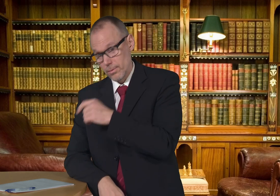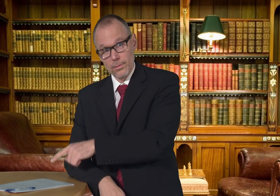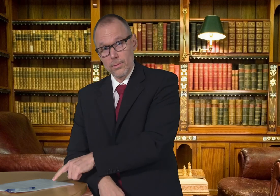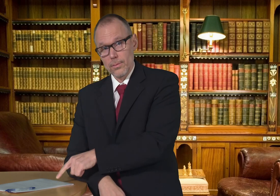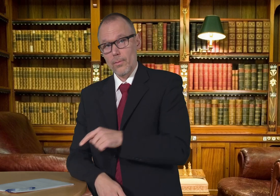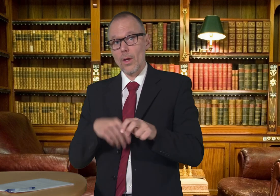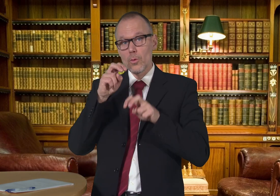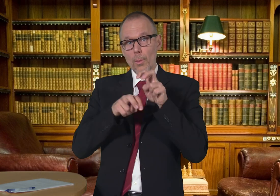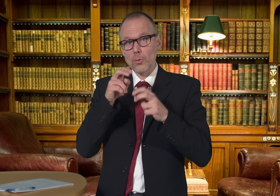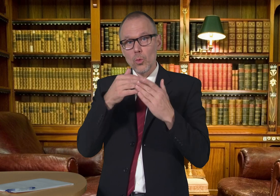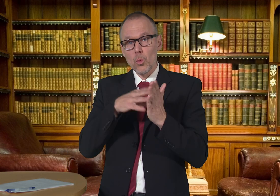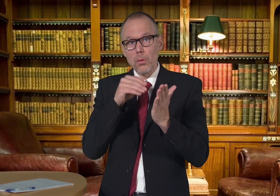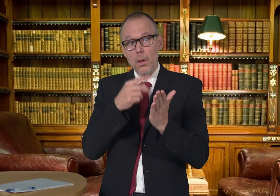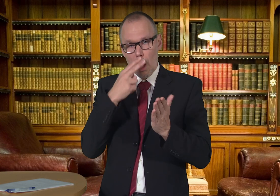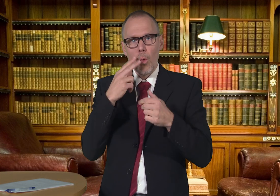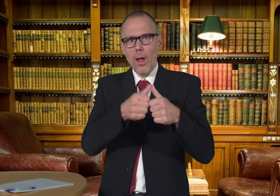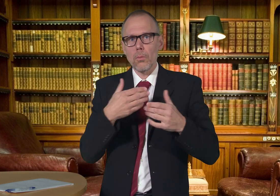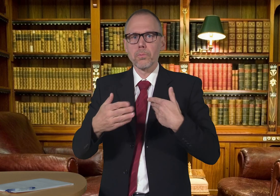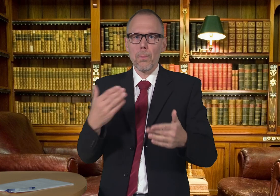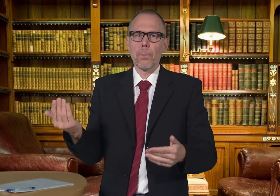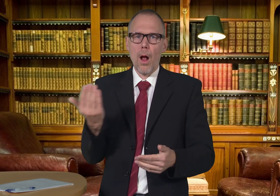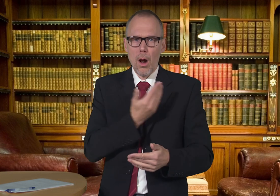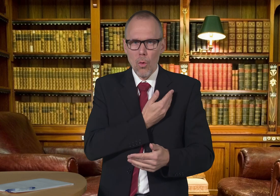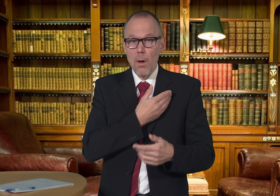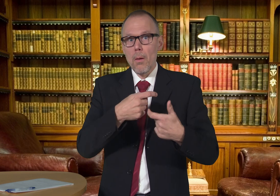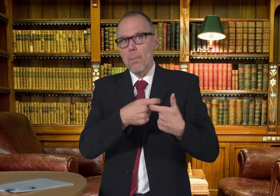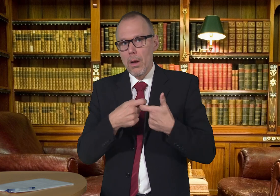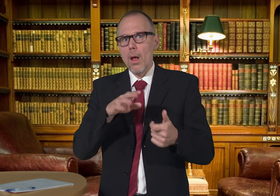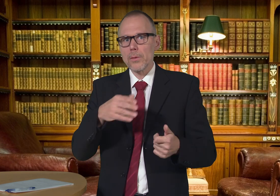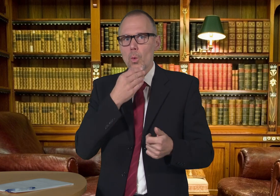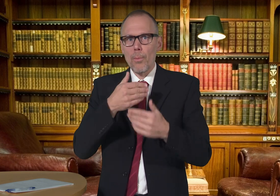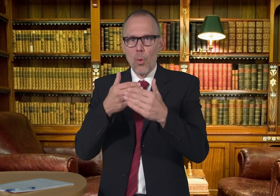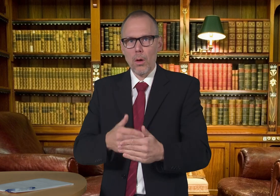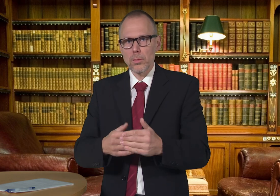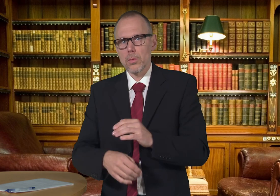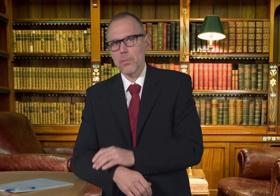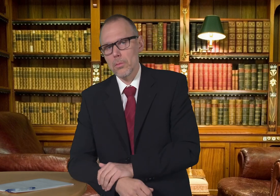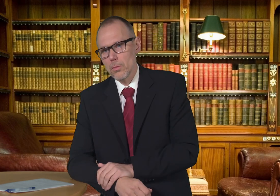Tutkimustuloksemme osoittavat, että Kuurojen Liitto tekee paljonkin asioita - niin perheiden, lasten kuin nuortenkin eteen, -